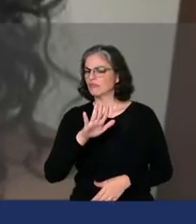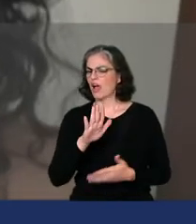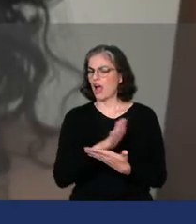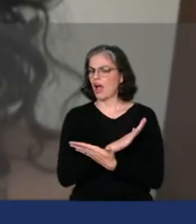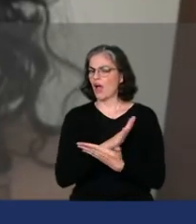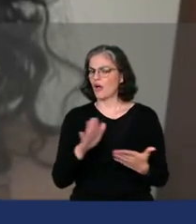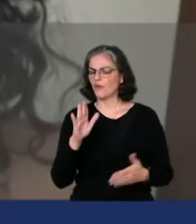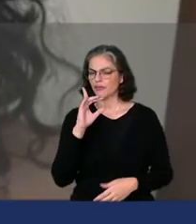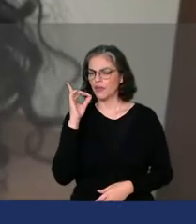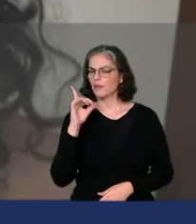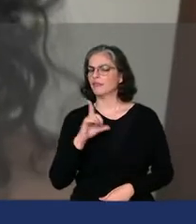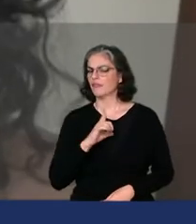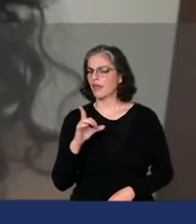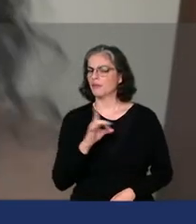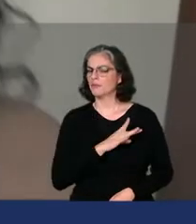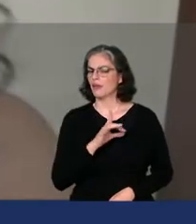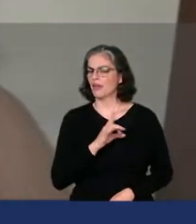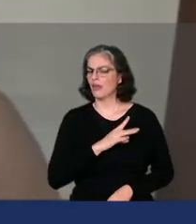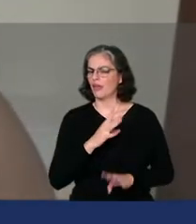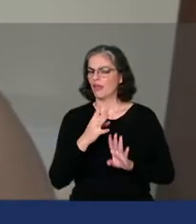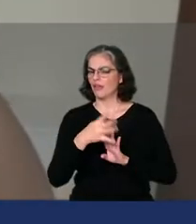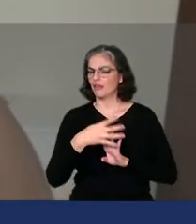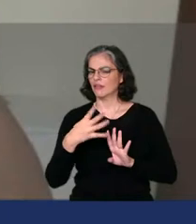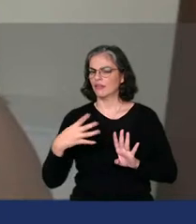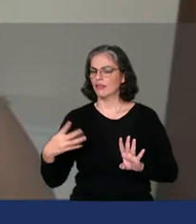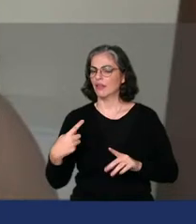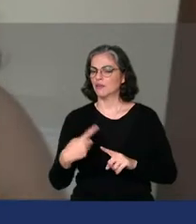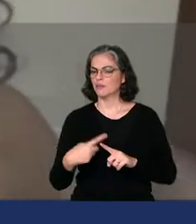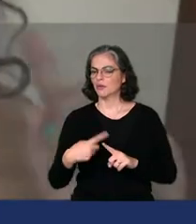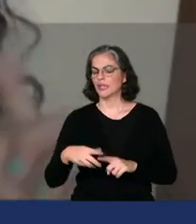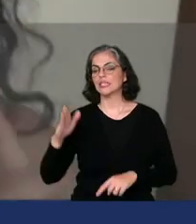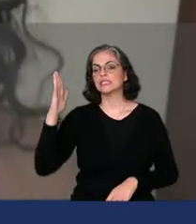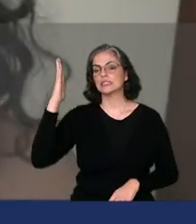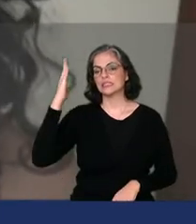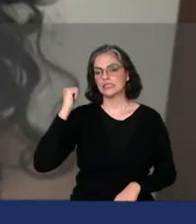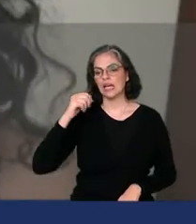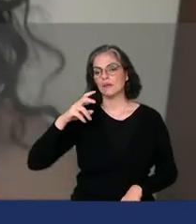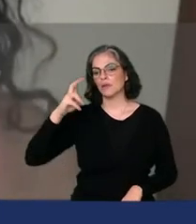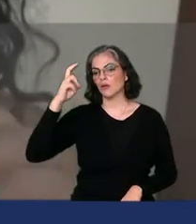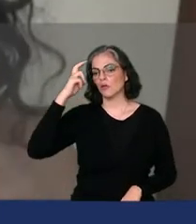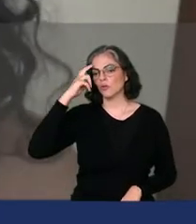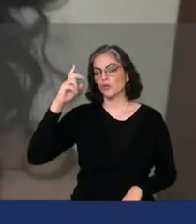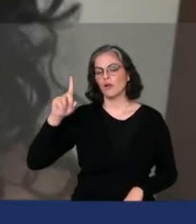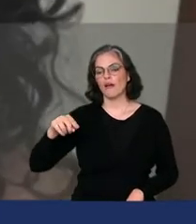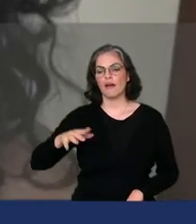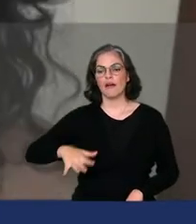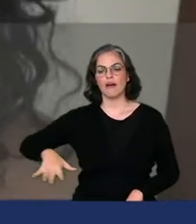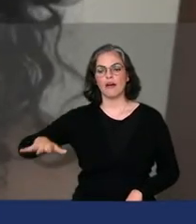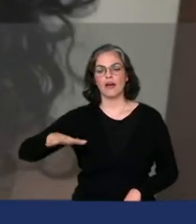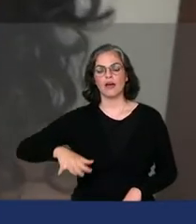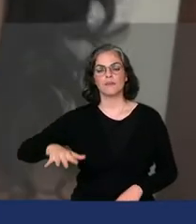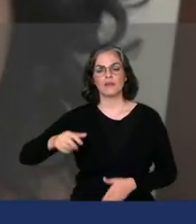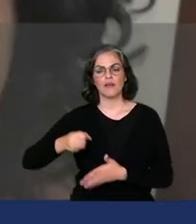EXISTEM DEPUTADOS E DEPUTADAS QUE TÊM MEDO DESSA SIGLA PORQUE SABEM QUE A CULTURA TAMBÉM É UM ESPAÇO... [SOAR DA CAMPAINHA] DA POLÍTICA EM